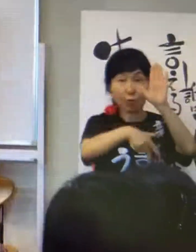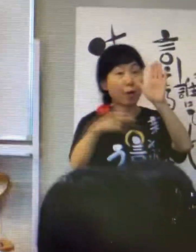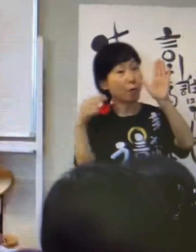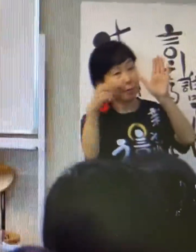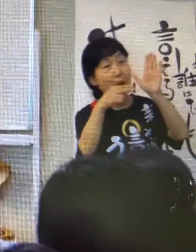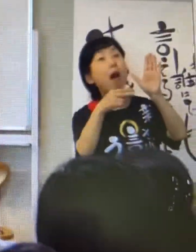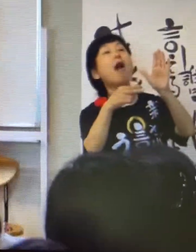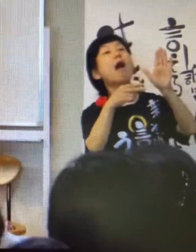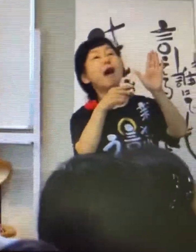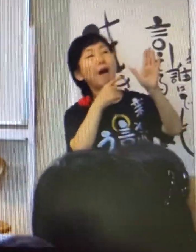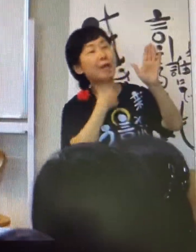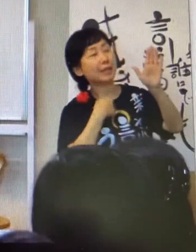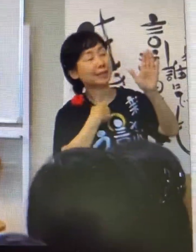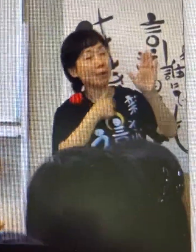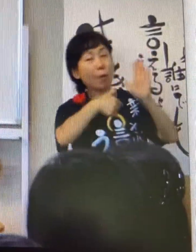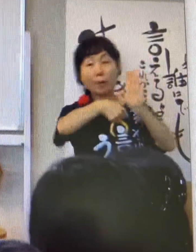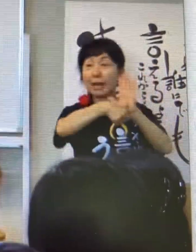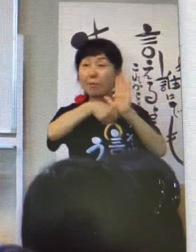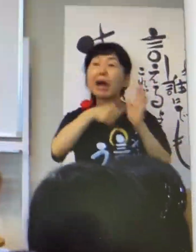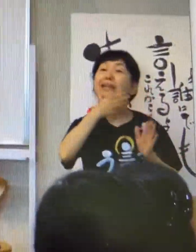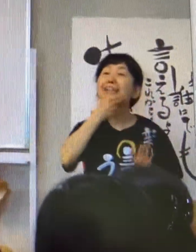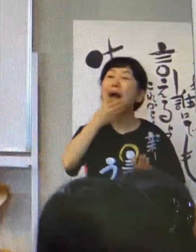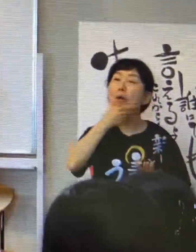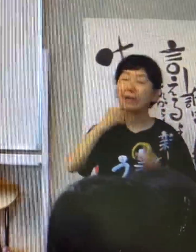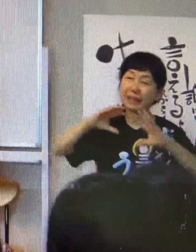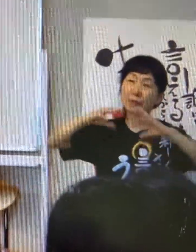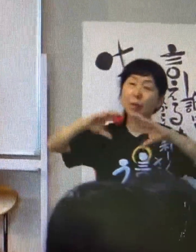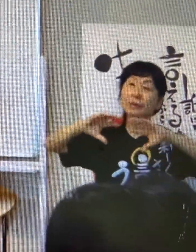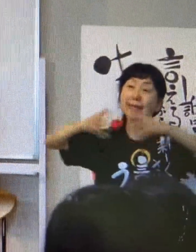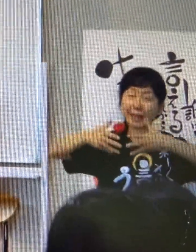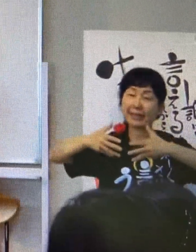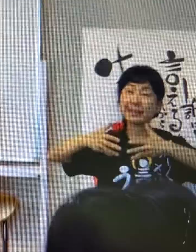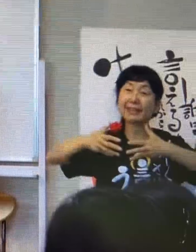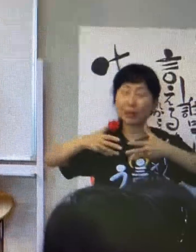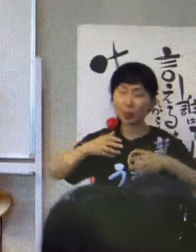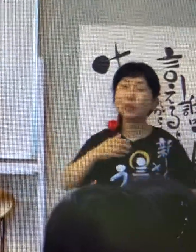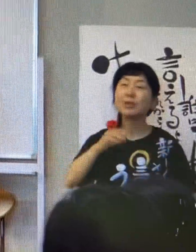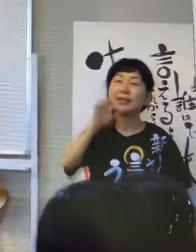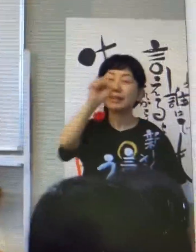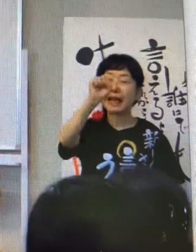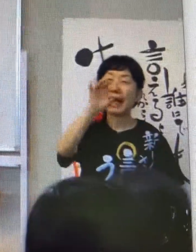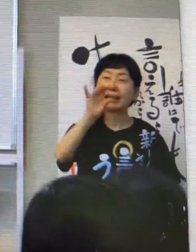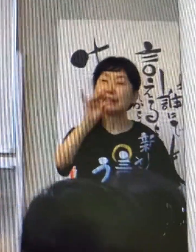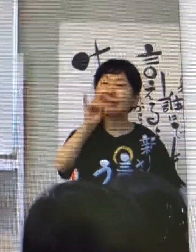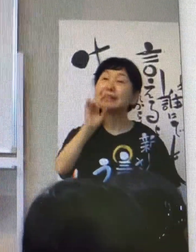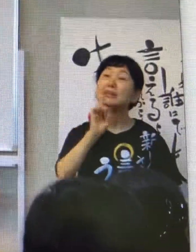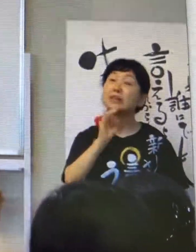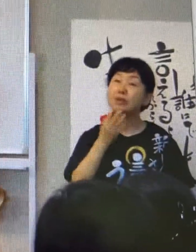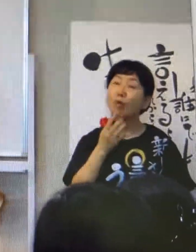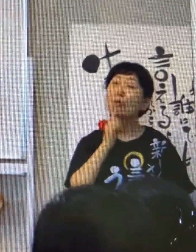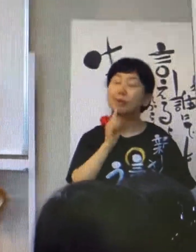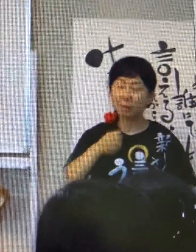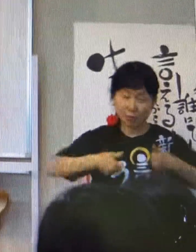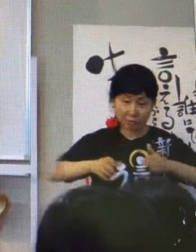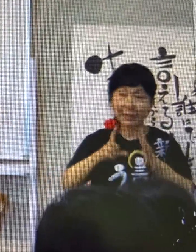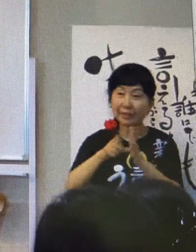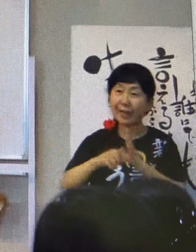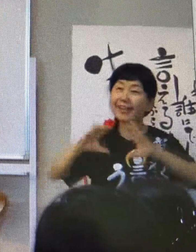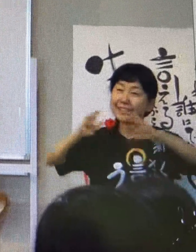偶然にも私の名前が 「幸」せの「世」界という名前で 幸世「さちよ」と読みます 私は生まれた時から 幸せな世界をつくる為に